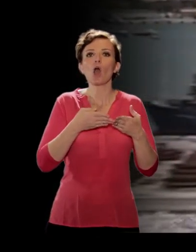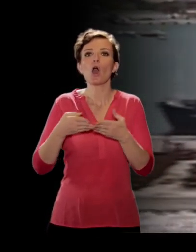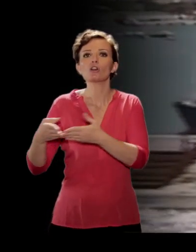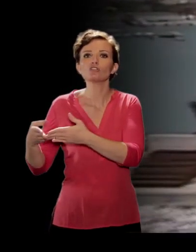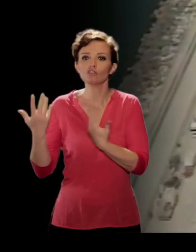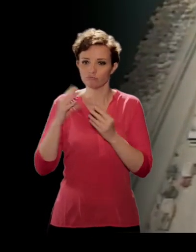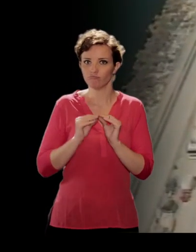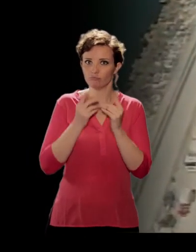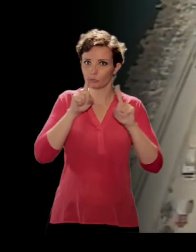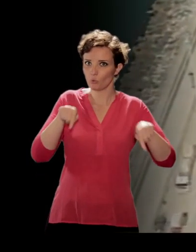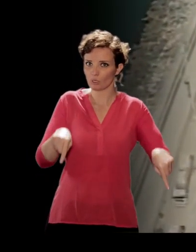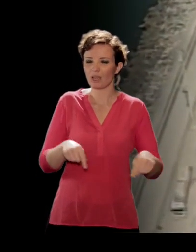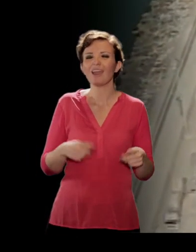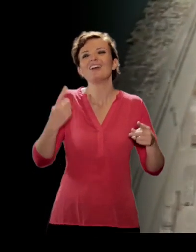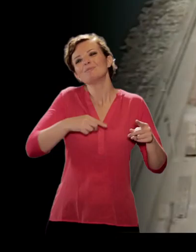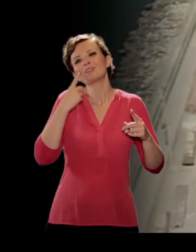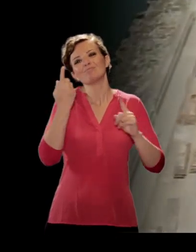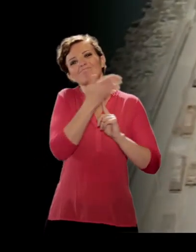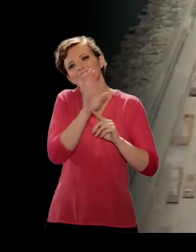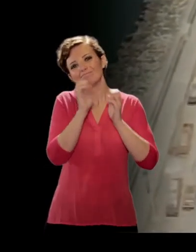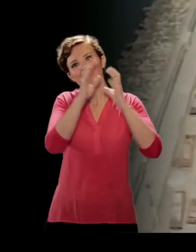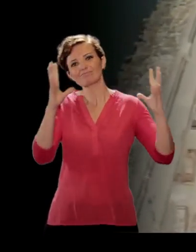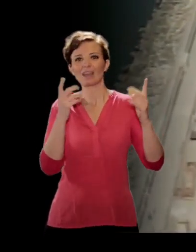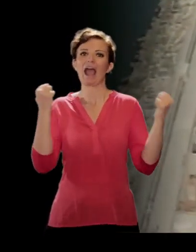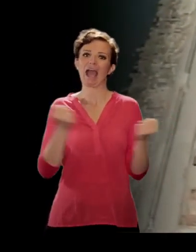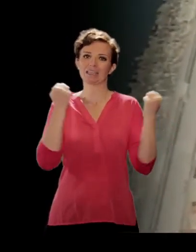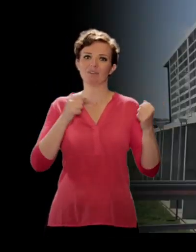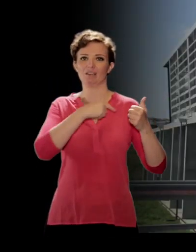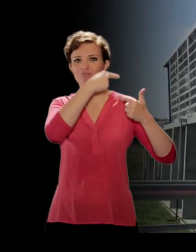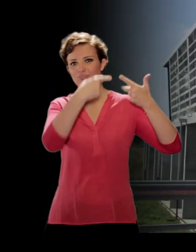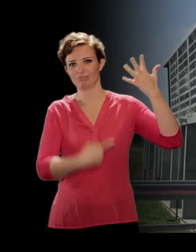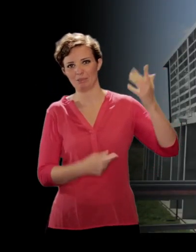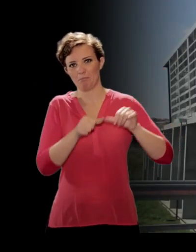Questo è il quadro delle attività principali dell'ingegneria civile.